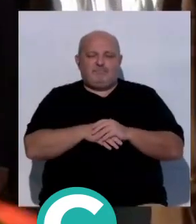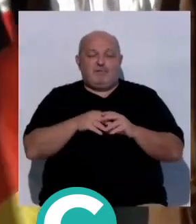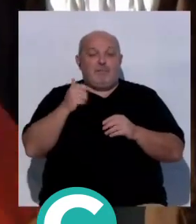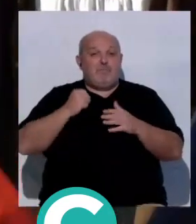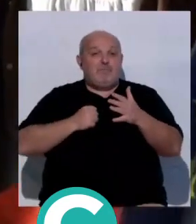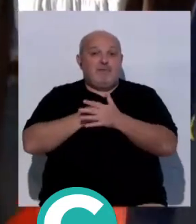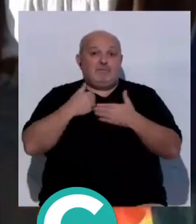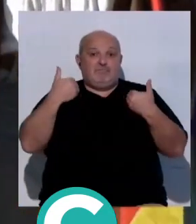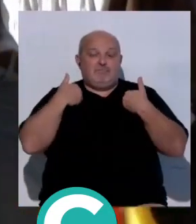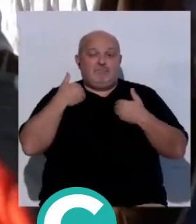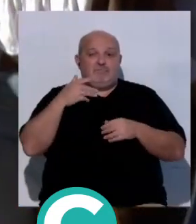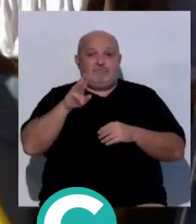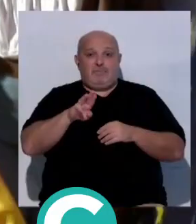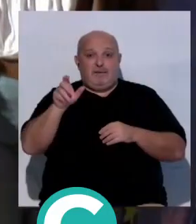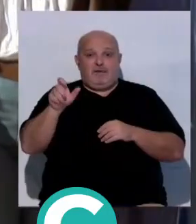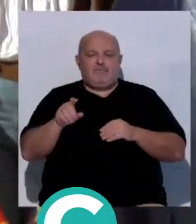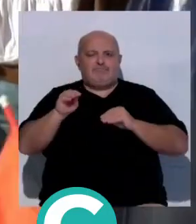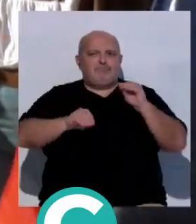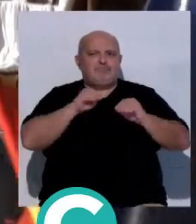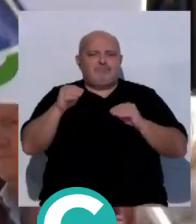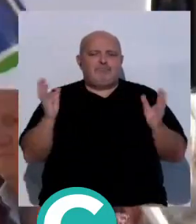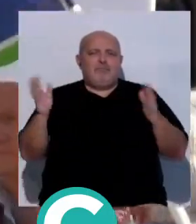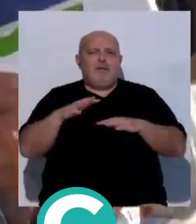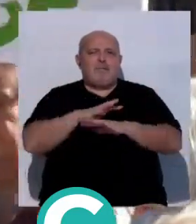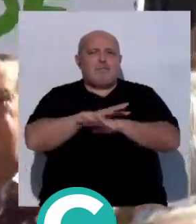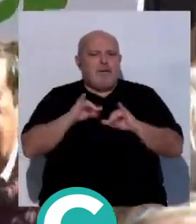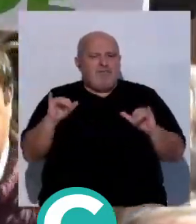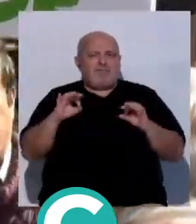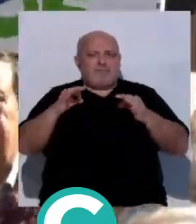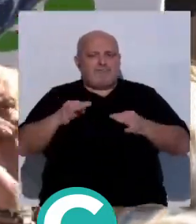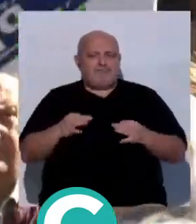del partido Popular en la provincia llamaba a la movilización pacífica cívica y legítima